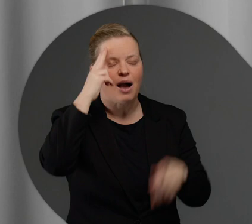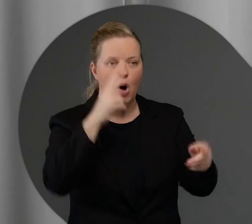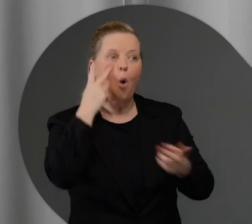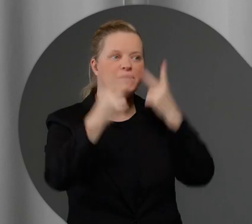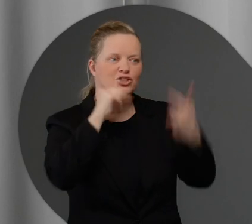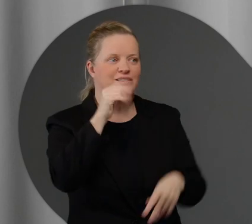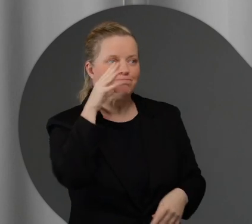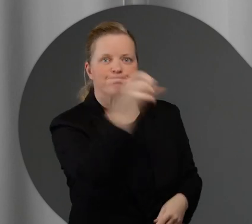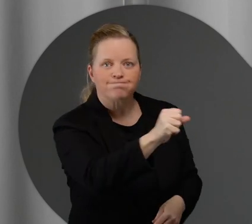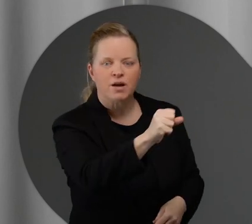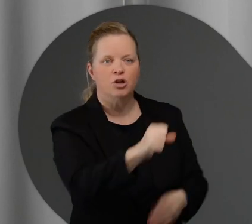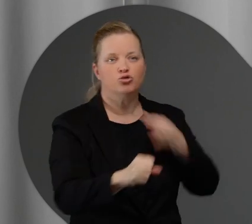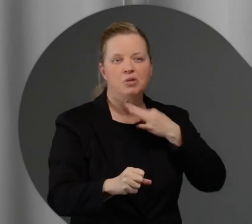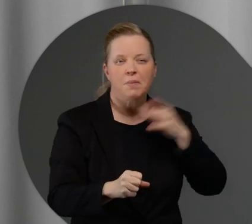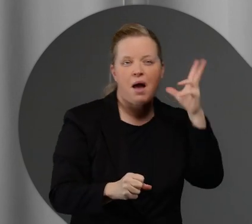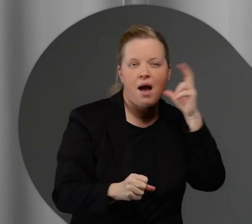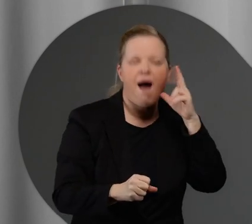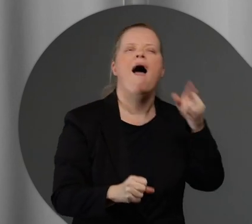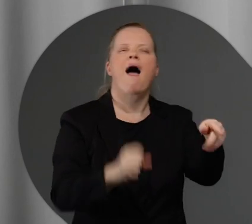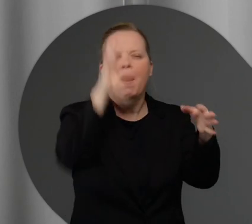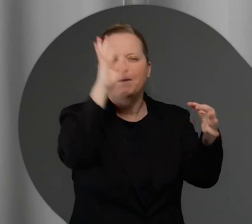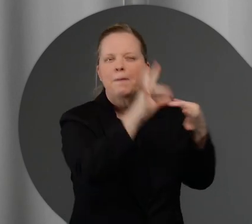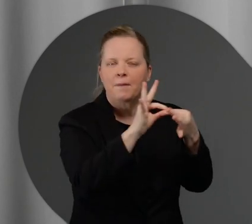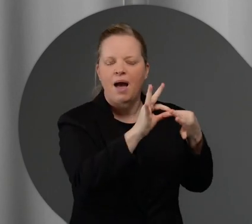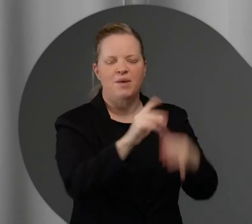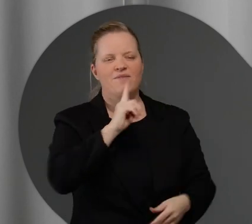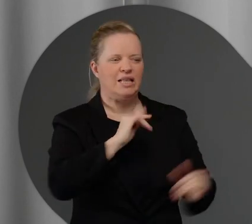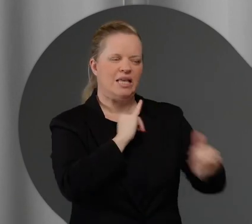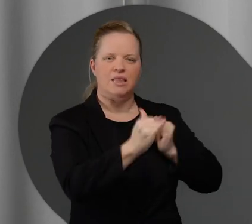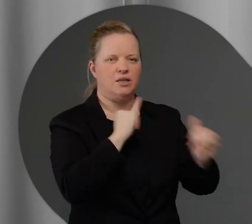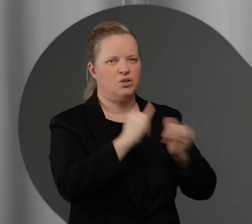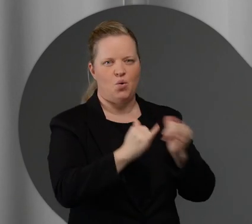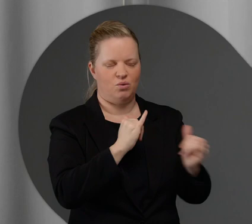Und gerade wenn sie sprechen vielleicht an der Stimme, aber es findet wenig Interaktion statt verhältnismäßig.